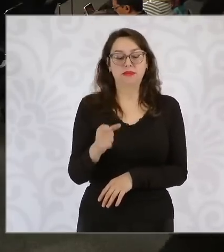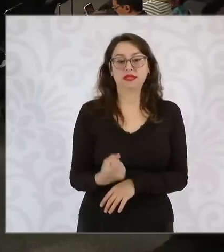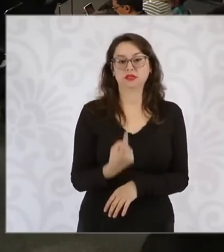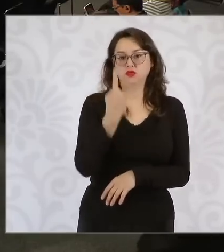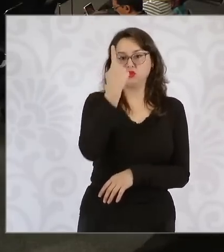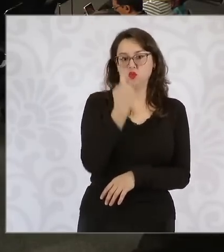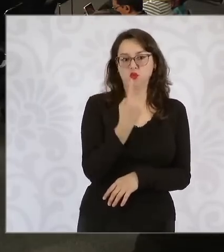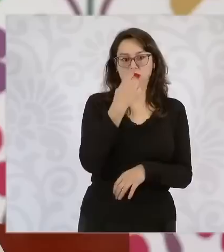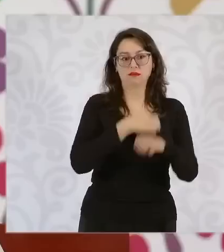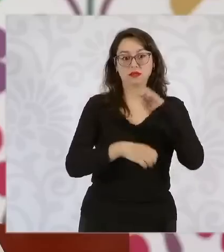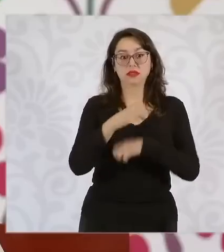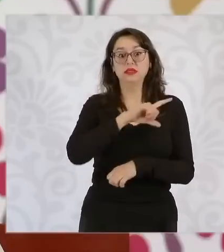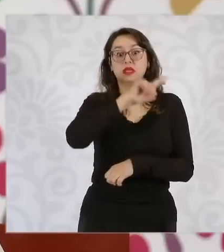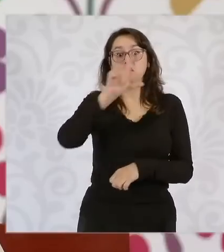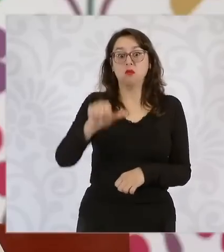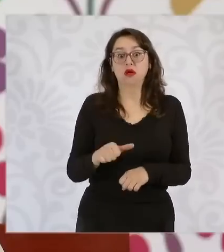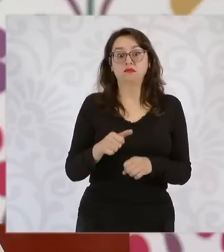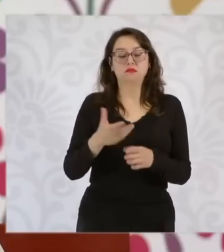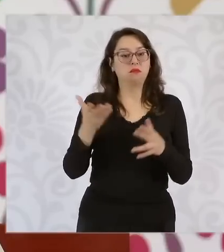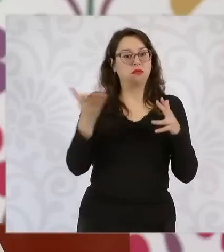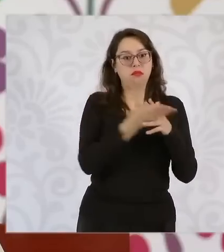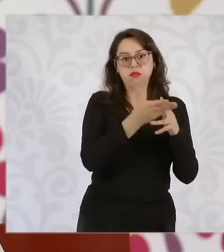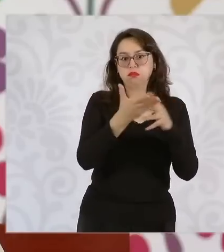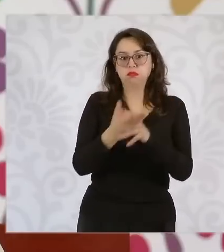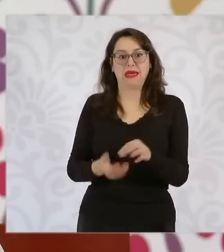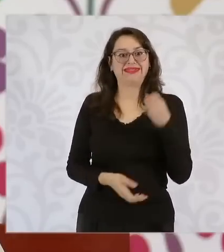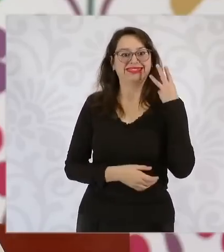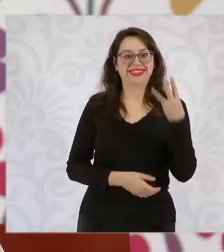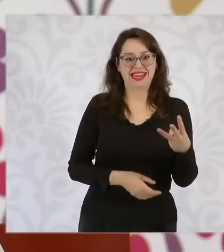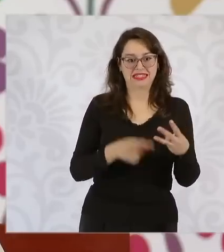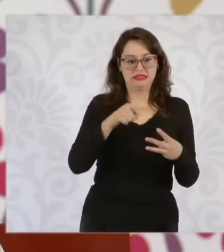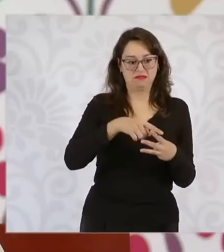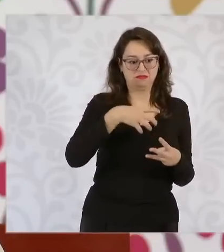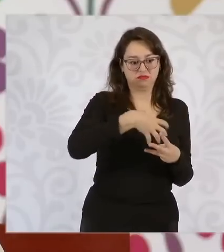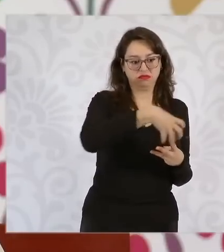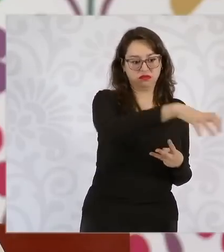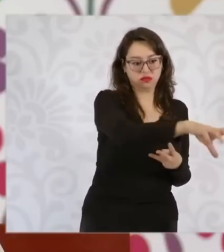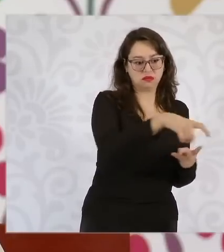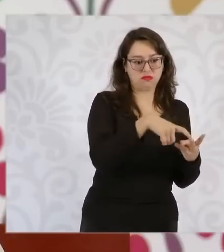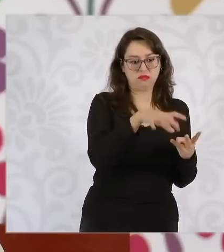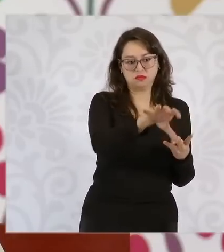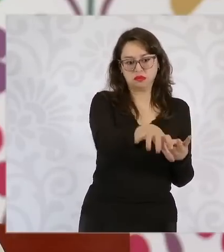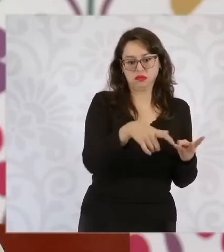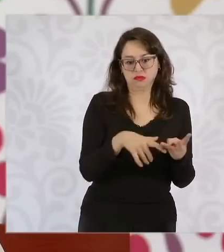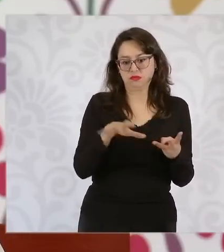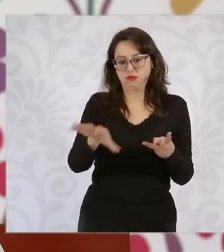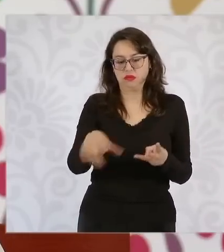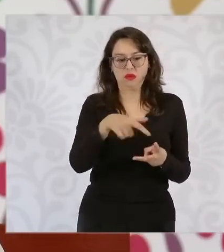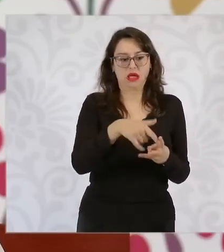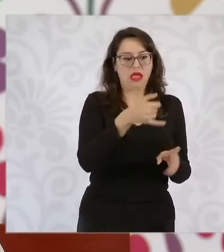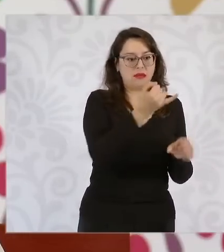transformación eh transformación industrial y logística y además tenemos 40 empresas filiales